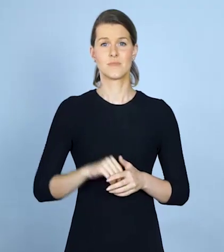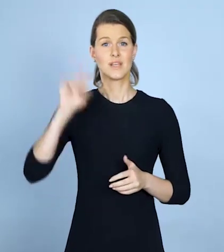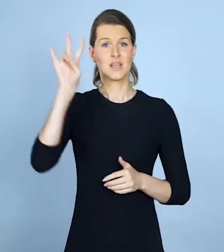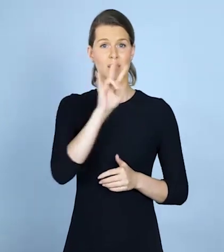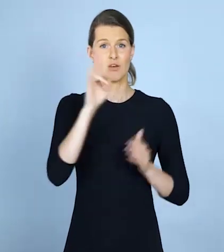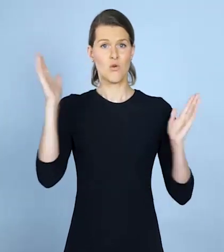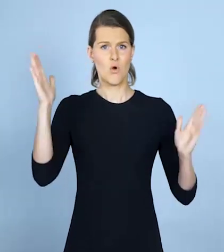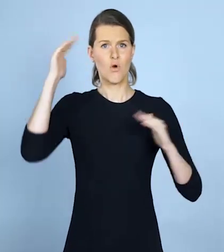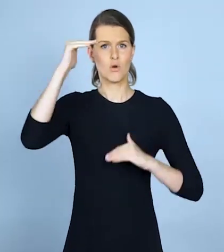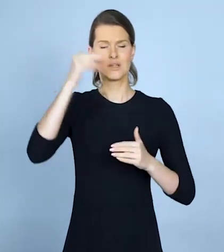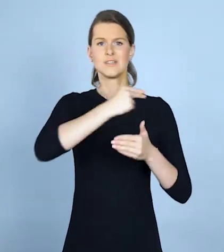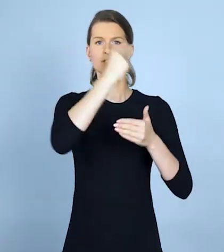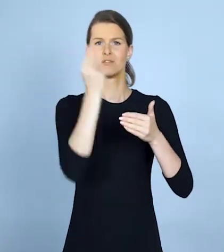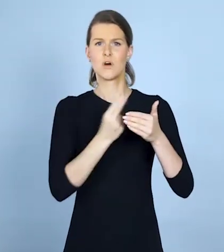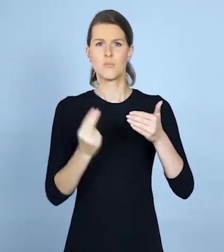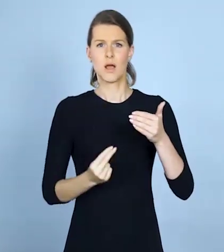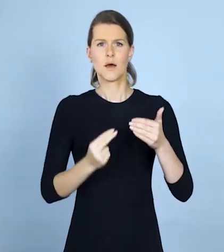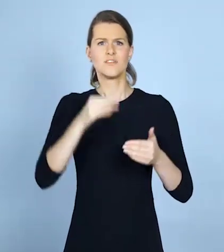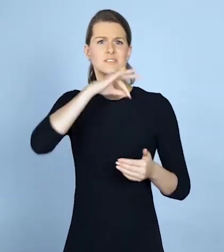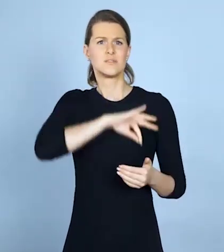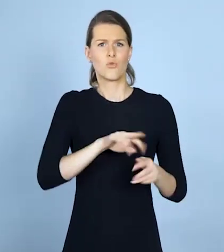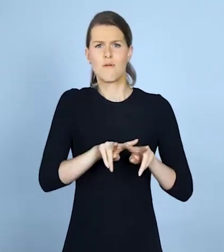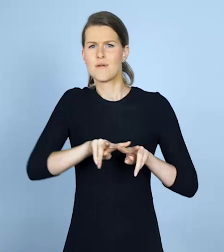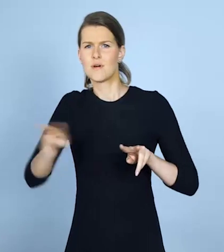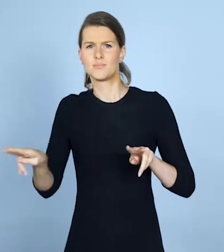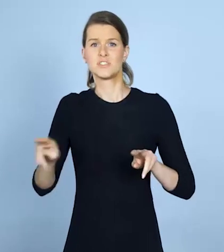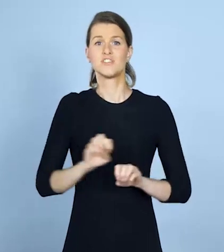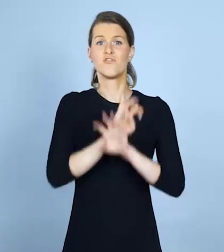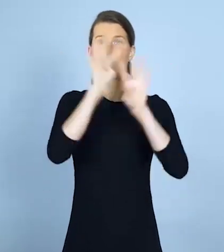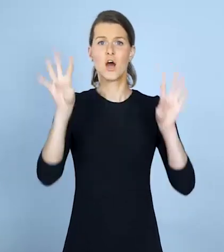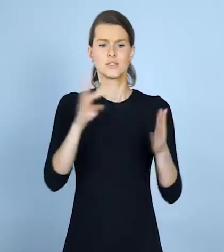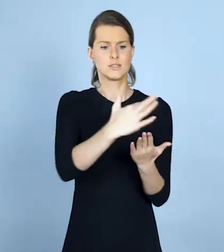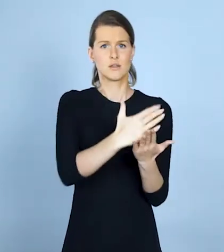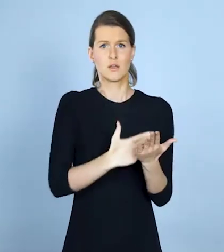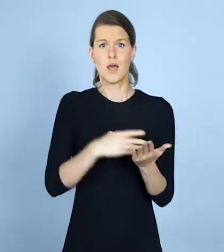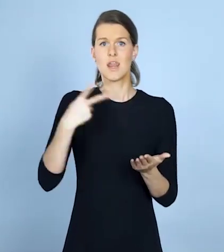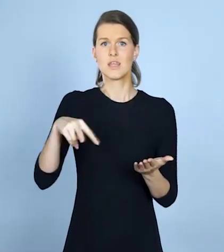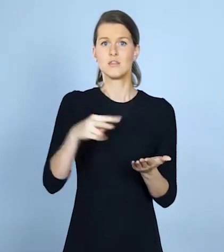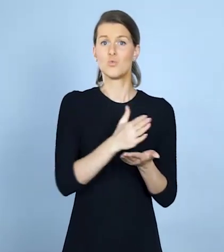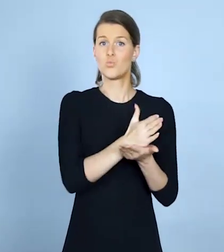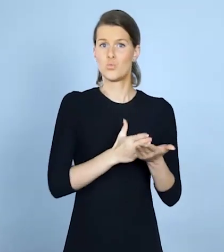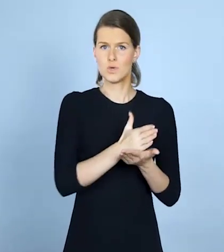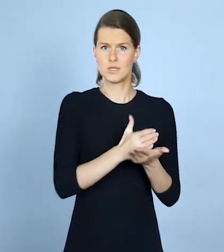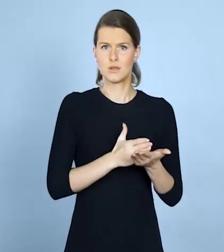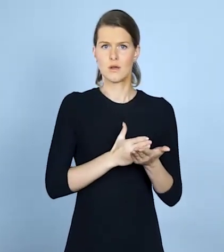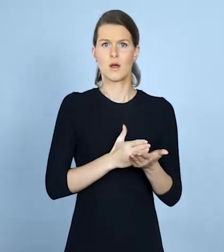Икона создавалась и использовалась как аналог священного текстов Литургии